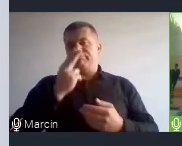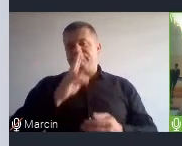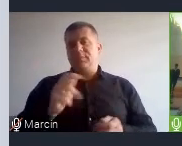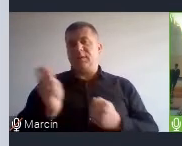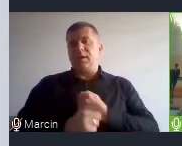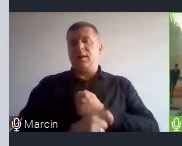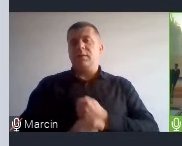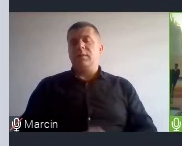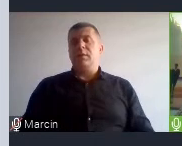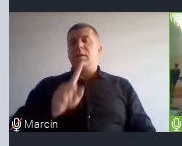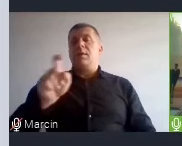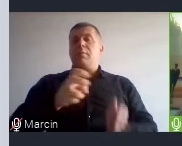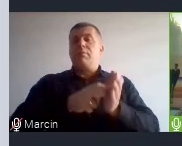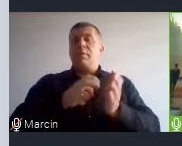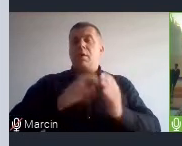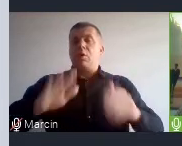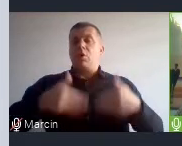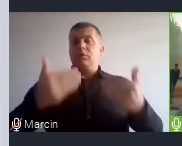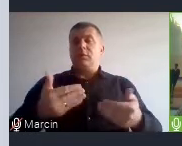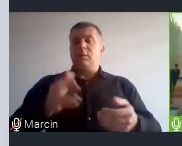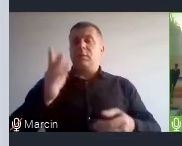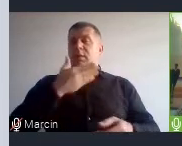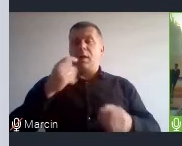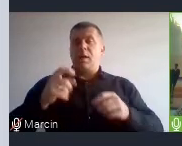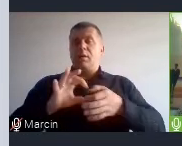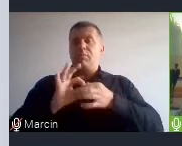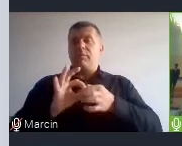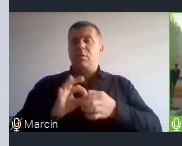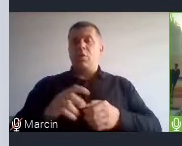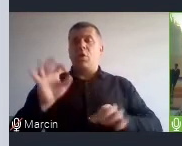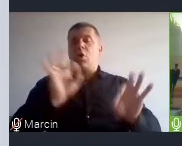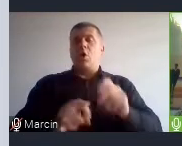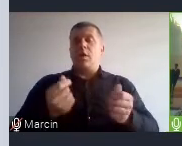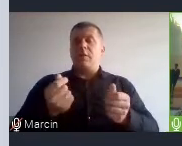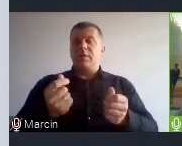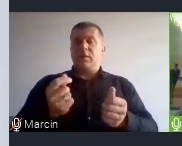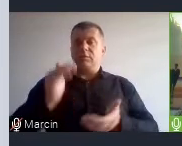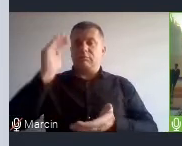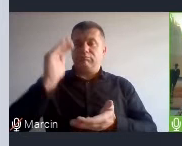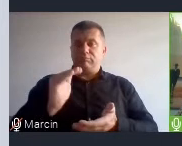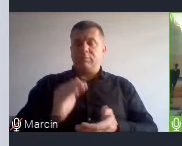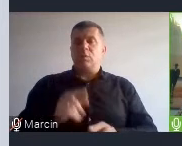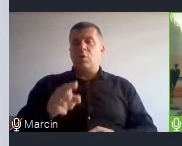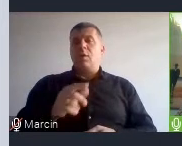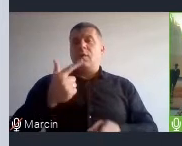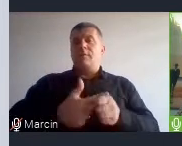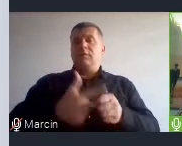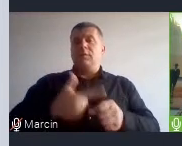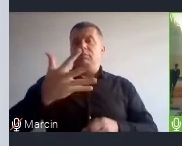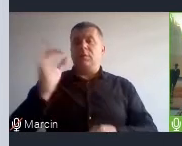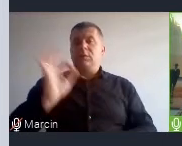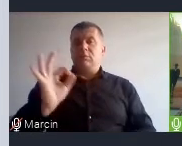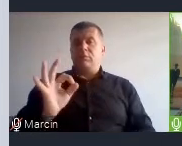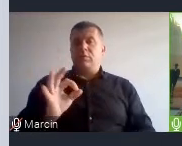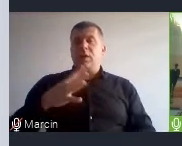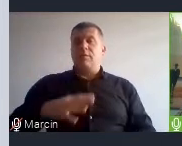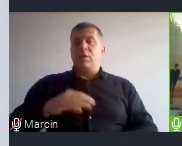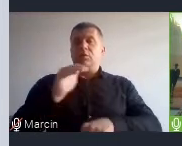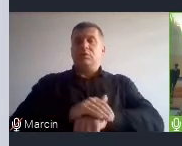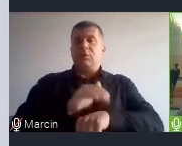Za brak oświadczeń w sprawie powiązań, korekta finansowa jaka może się zdarzyć, to 25% wartości zamówienia,